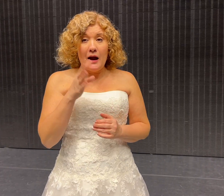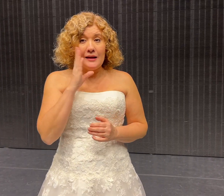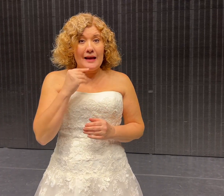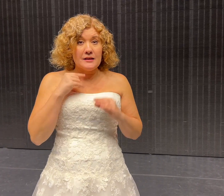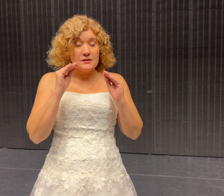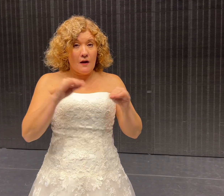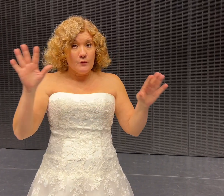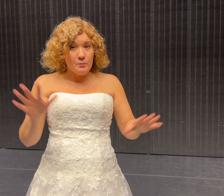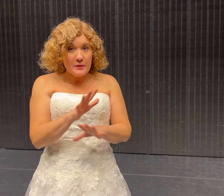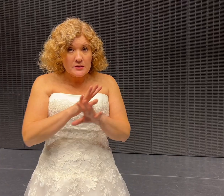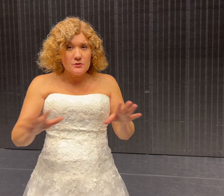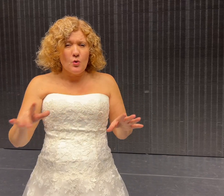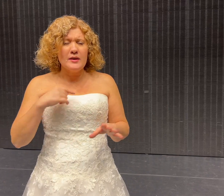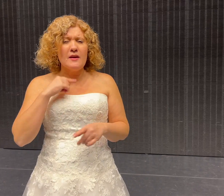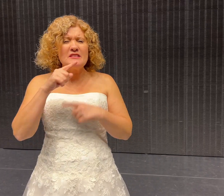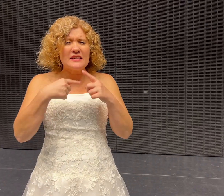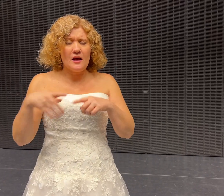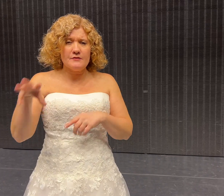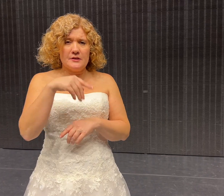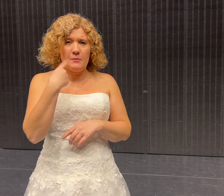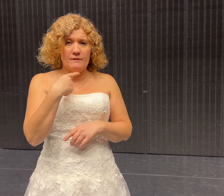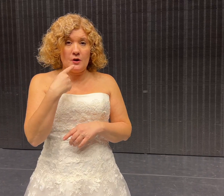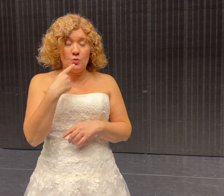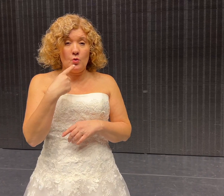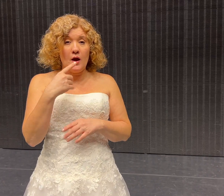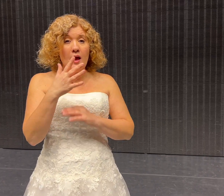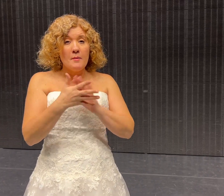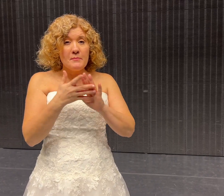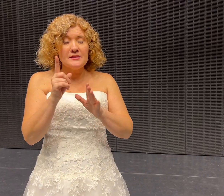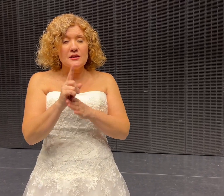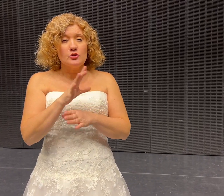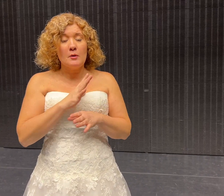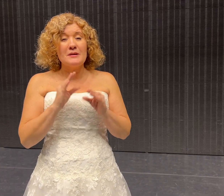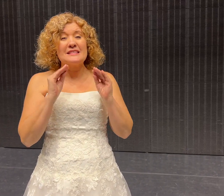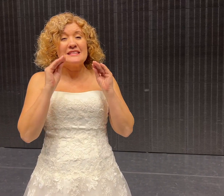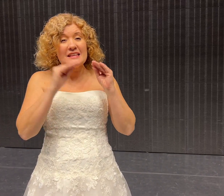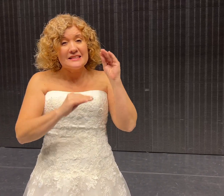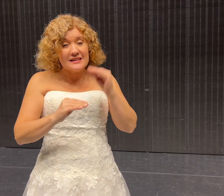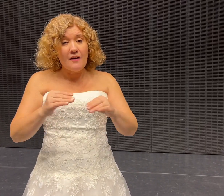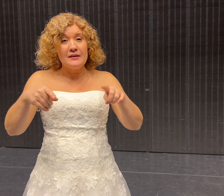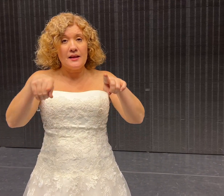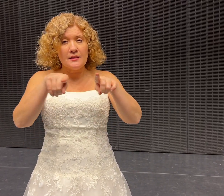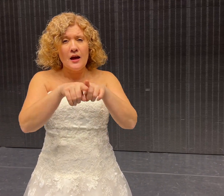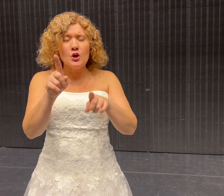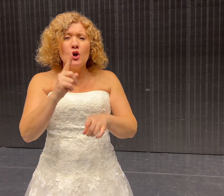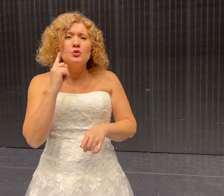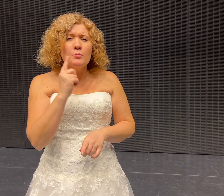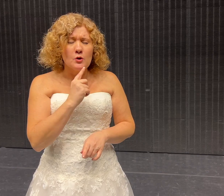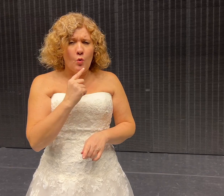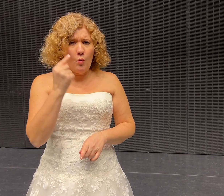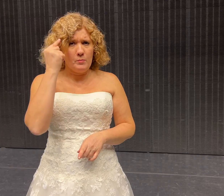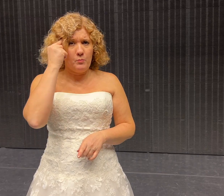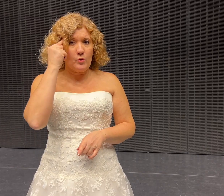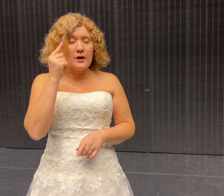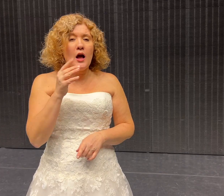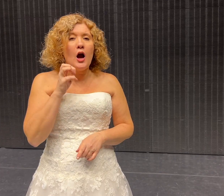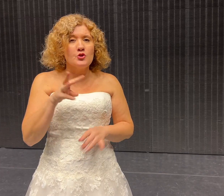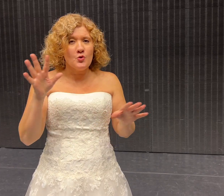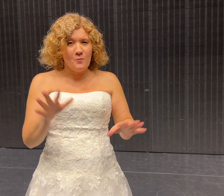Когда ставлю песню, я всегда всем говорю, что песня должна быть составлена так, чтобы глухой понял, о чём песня.